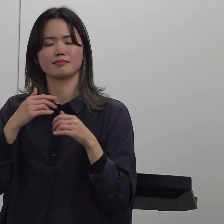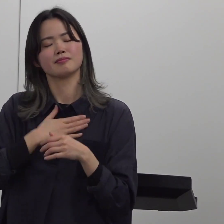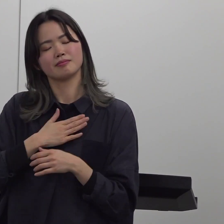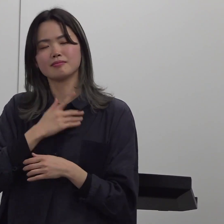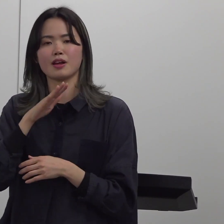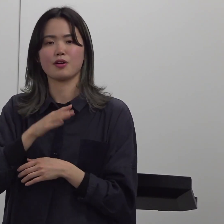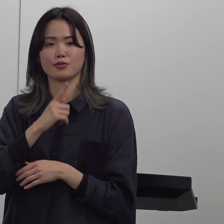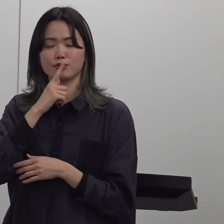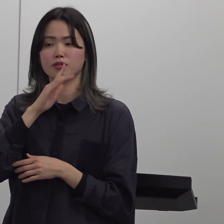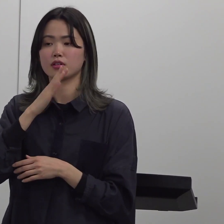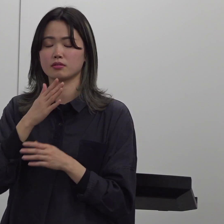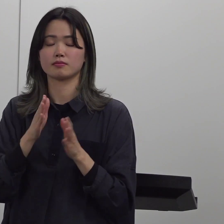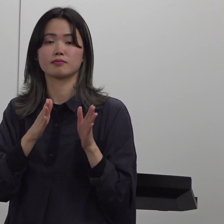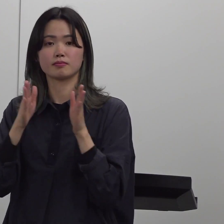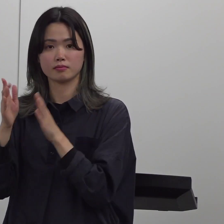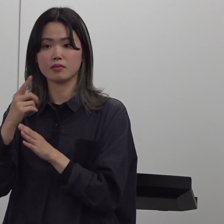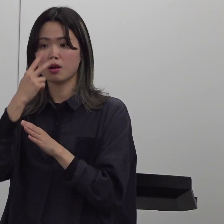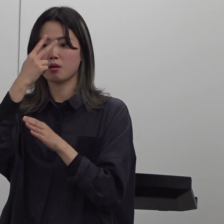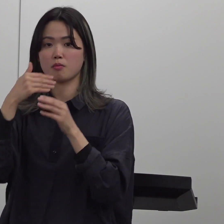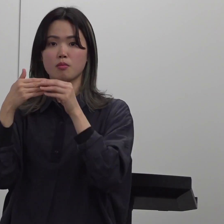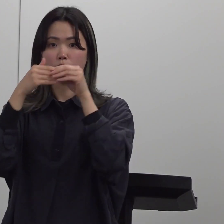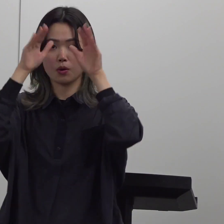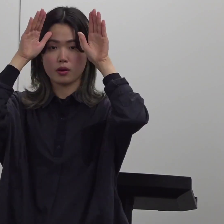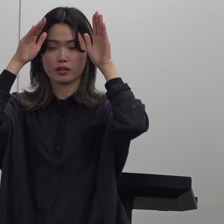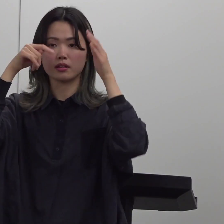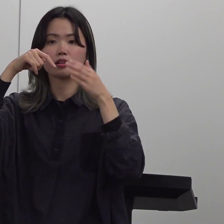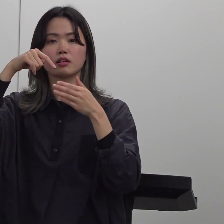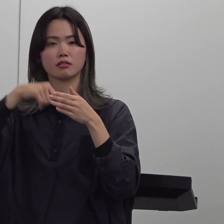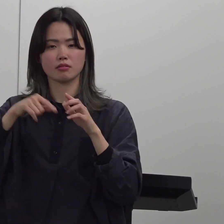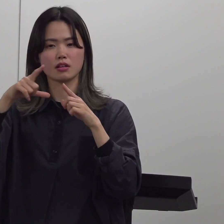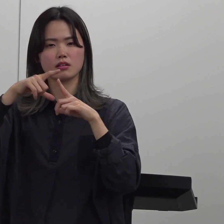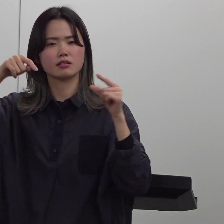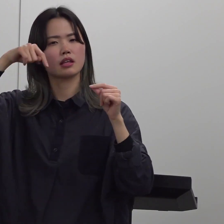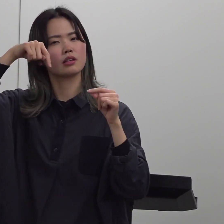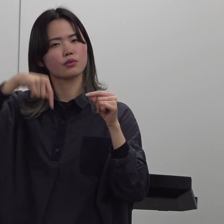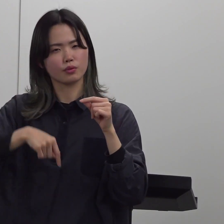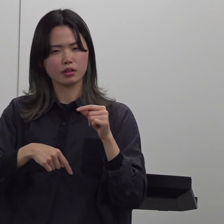まず盲導犬の場合は全国に十数ヶ所か、訓練施設があります